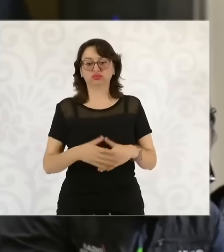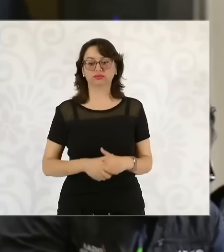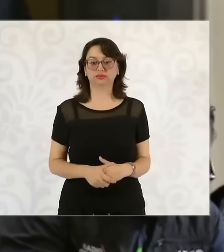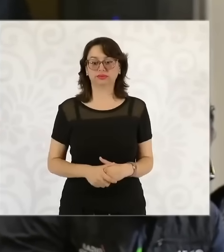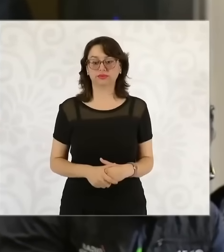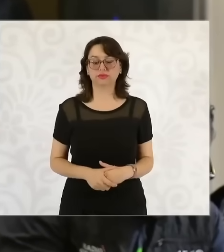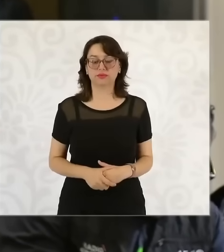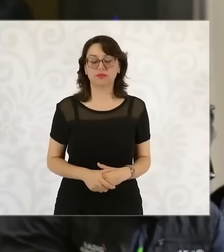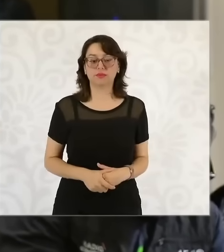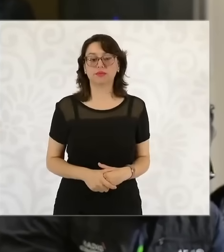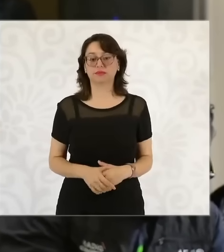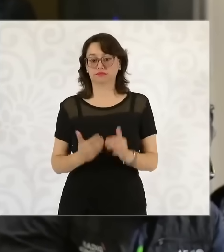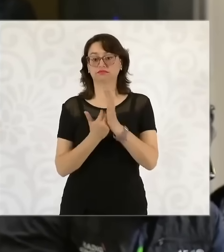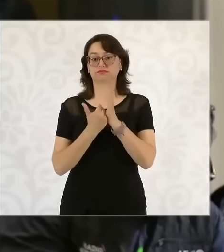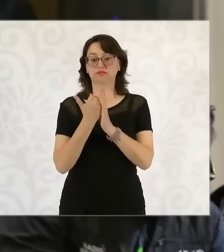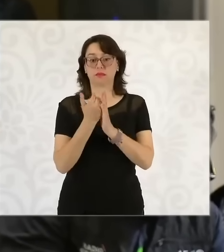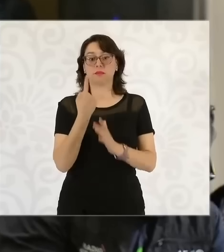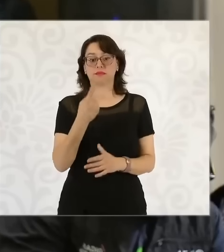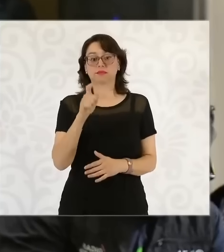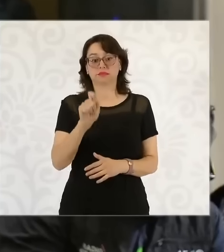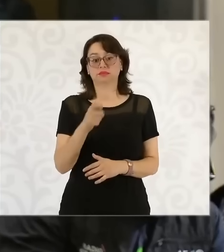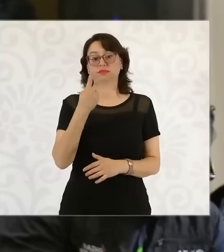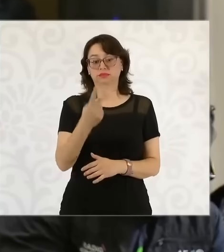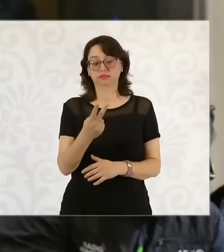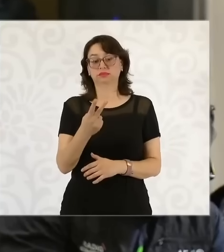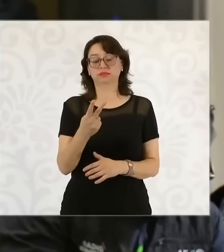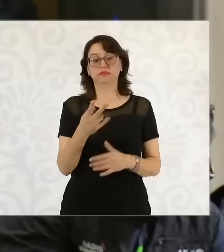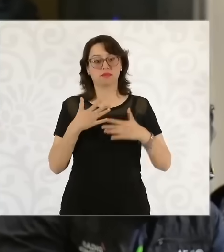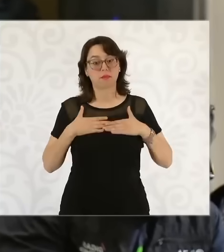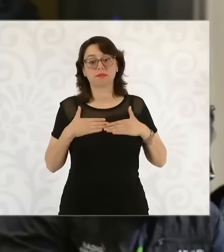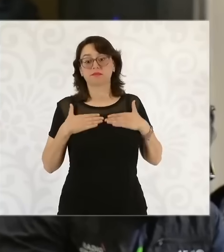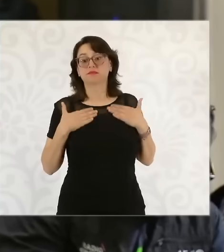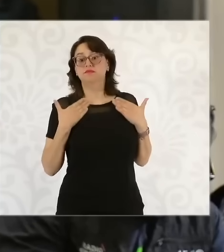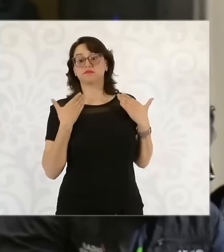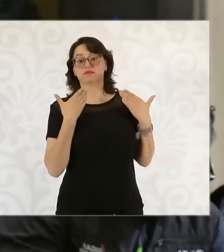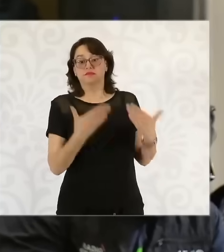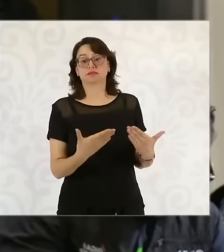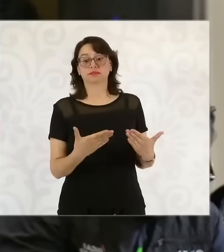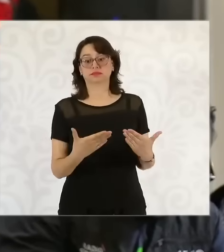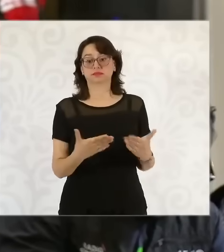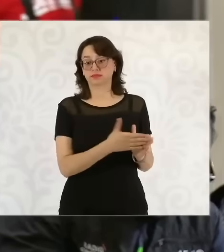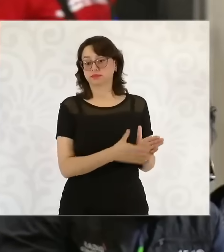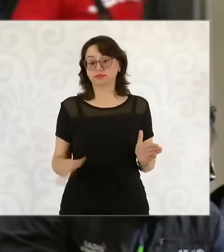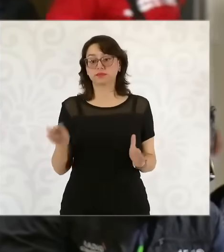pues aumentó 1.2 puntos la confianza del consumidor en mayo de de este año respecto